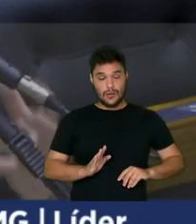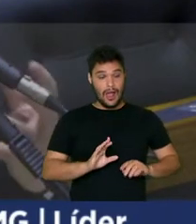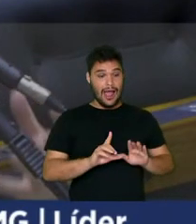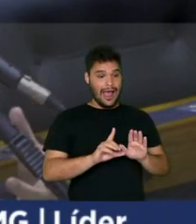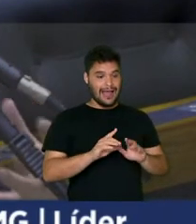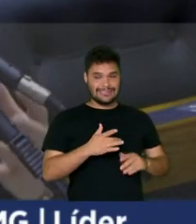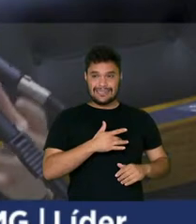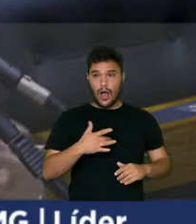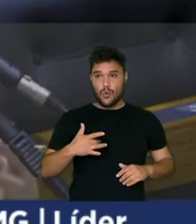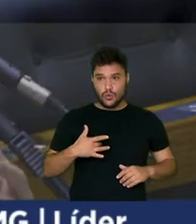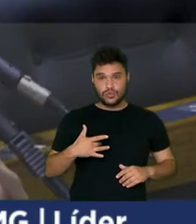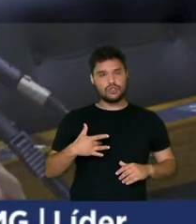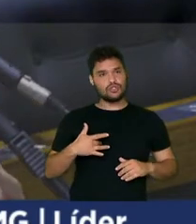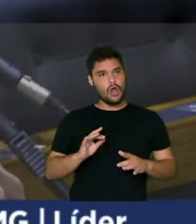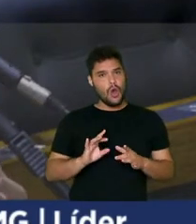ESTADO BRASILEIRO TENDENDO QUE A SAÚDE É ÚNICA, É